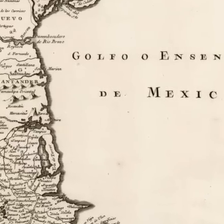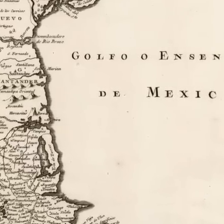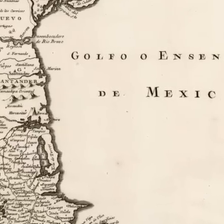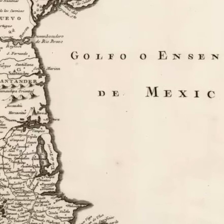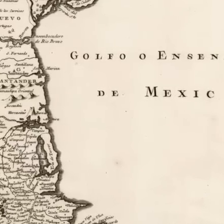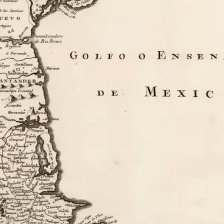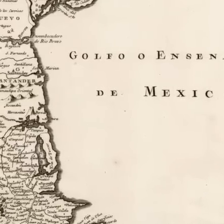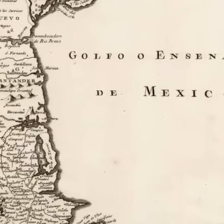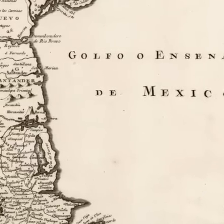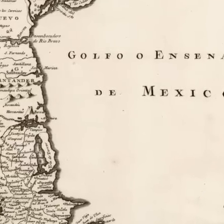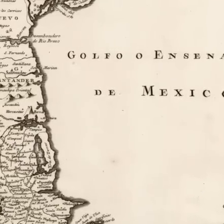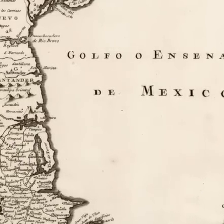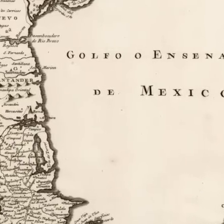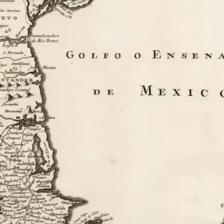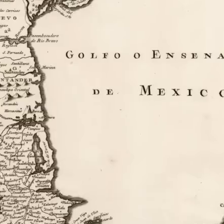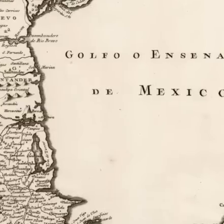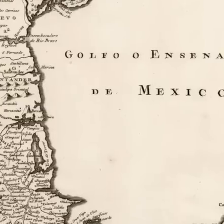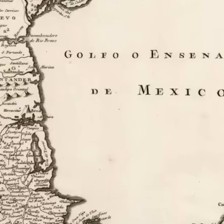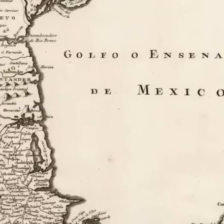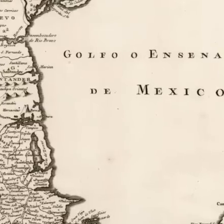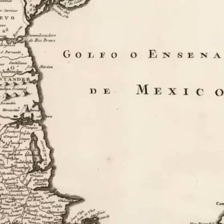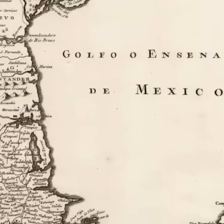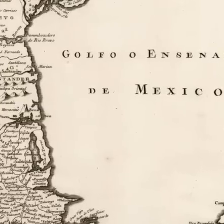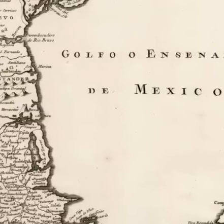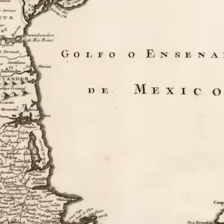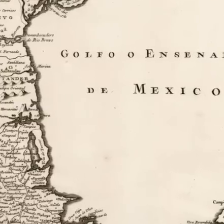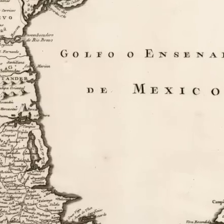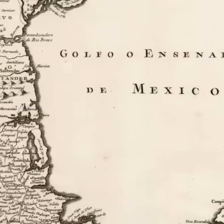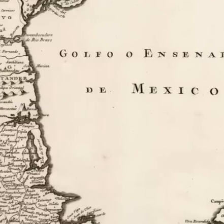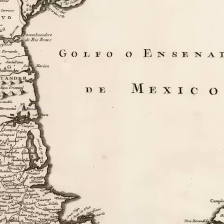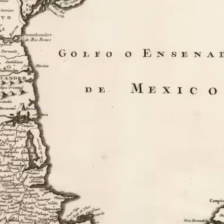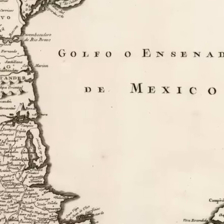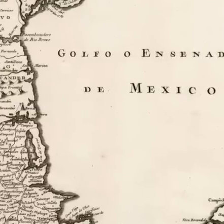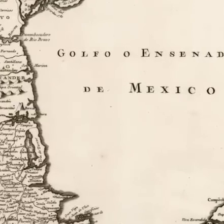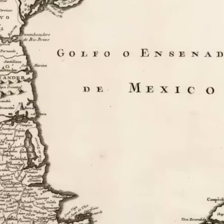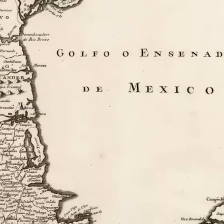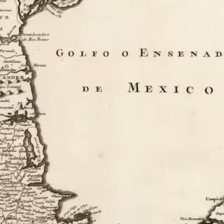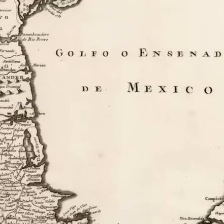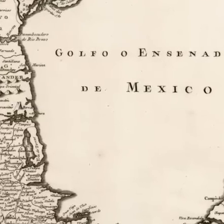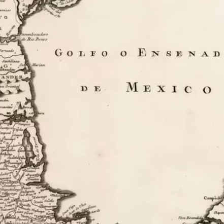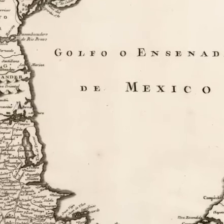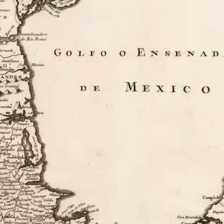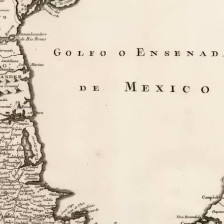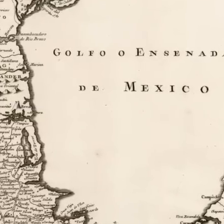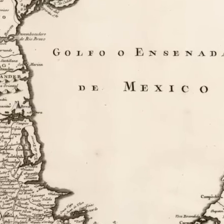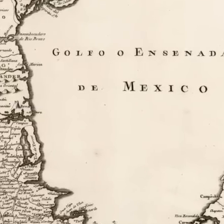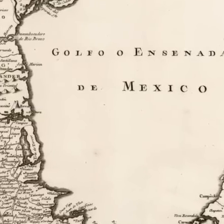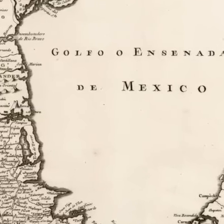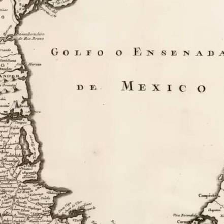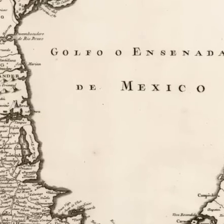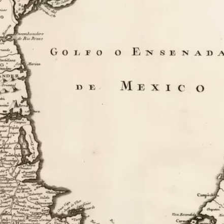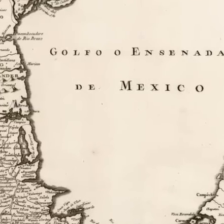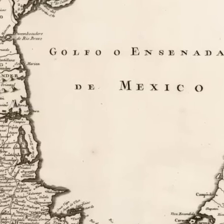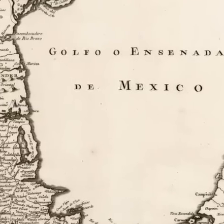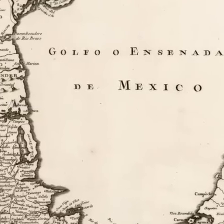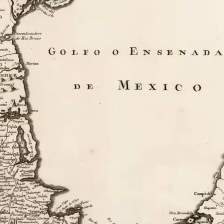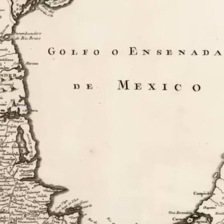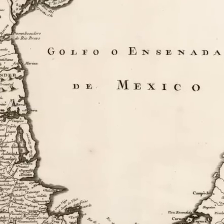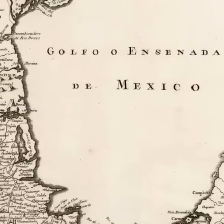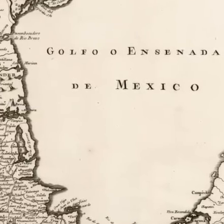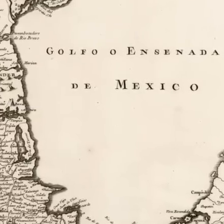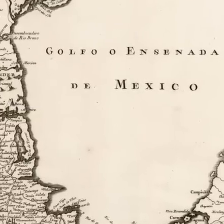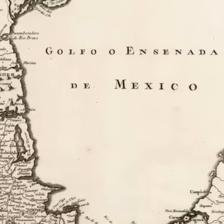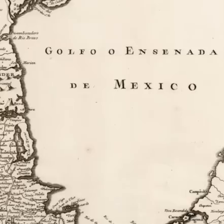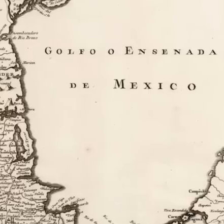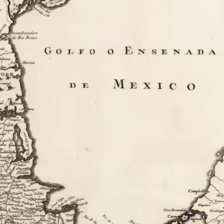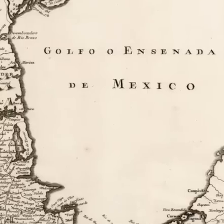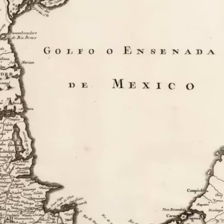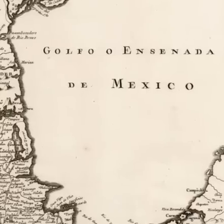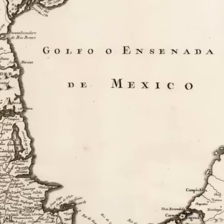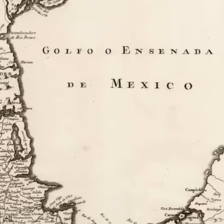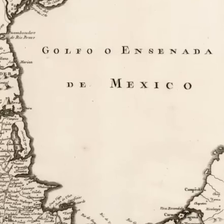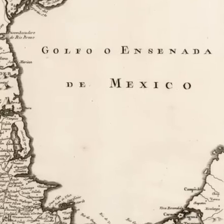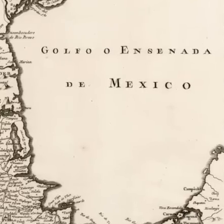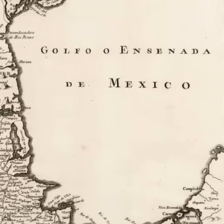el ámbito internacional y el ámbito nacional Y por último publica una imagen de esta pues